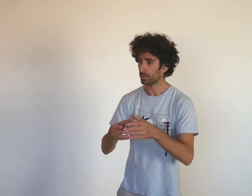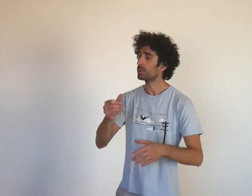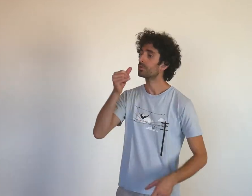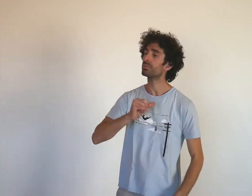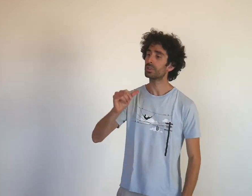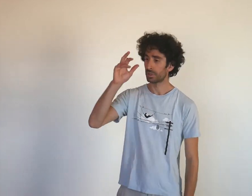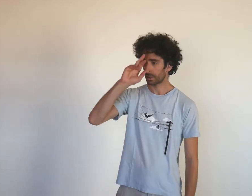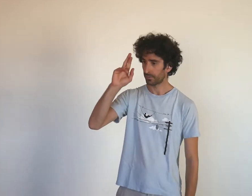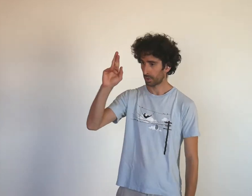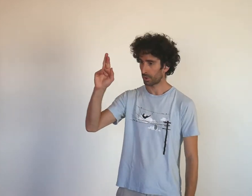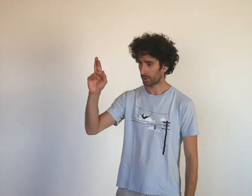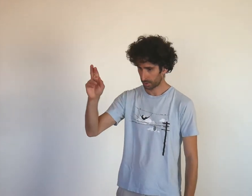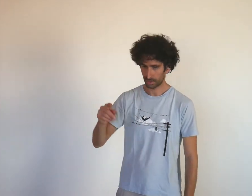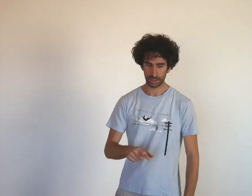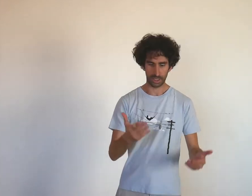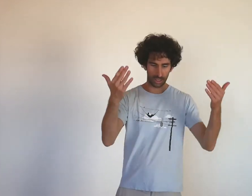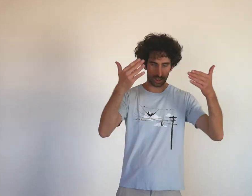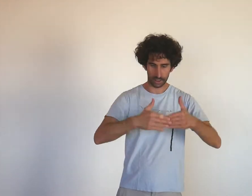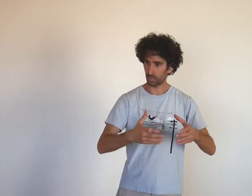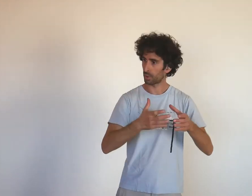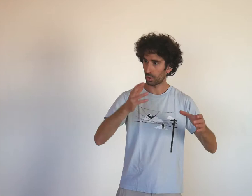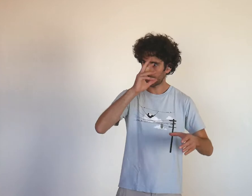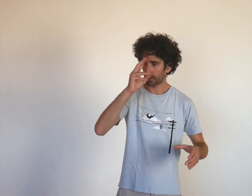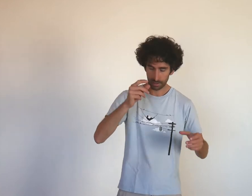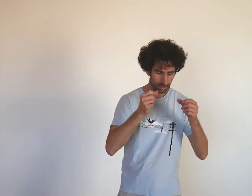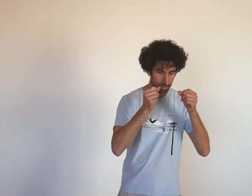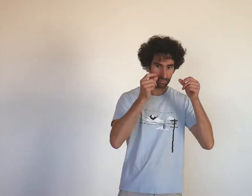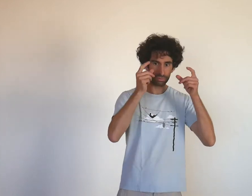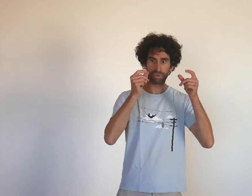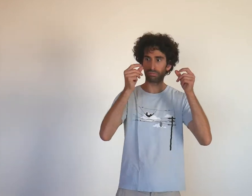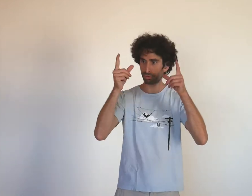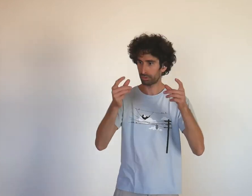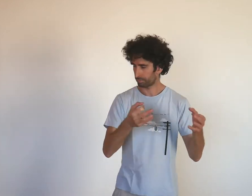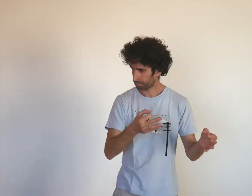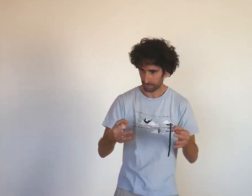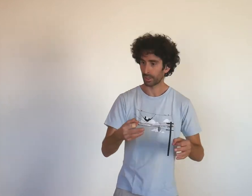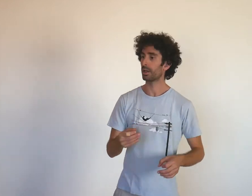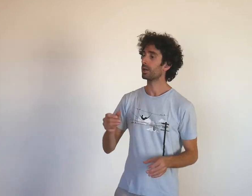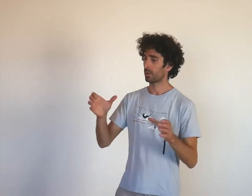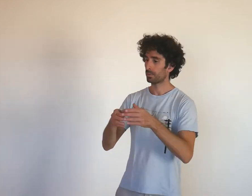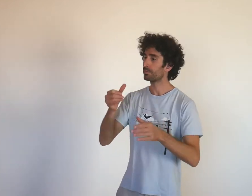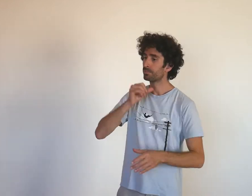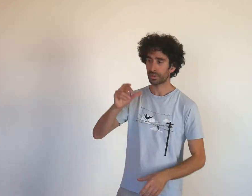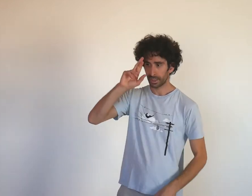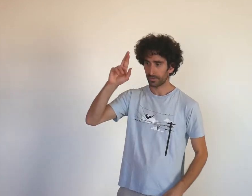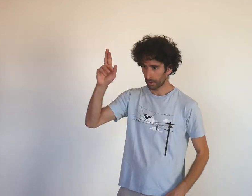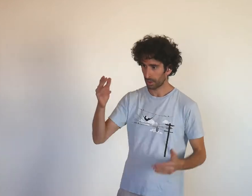comparés aux petits rêveurs, se réveillent régulièrement la nuit. Tandis que les petits rêveurs